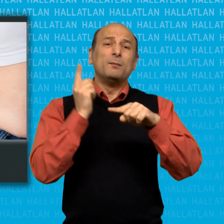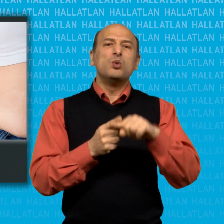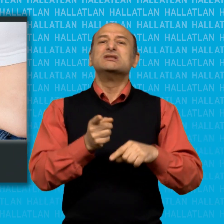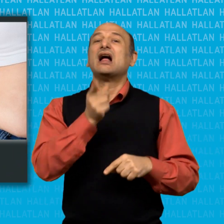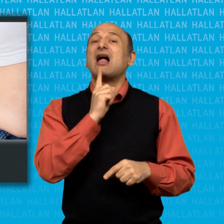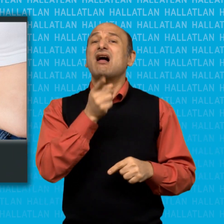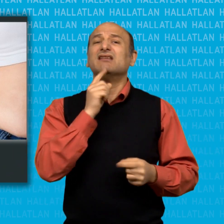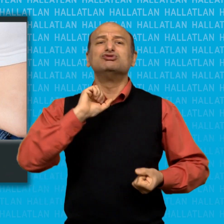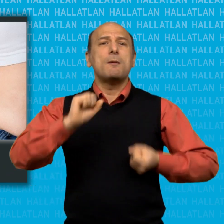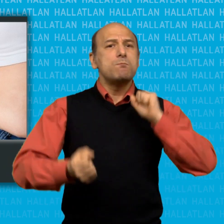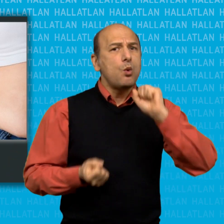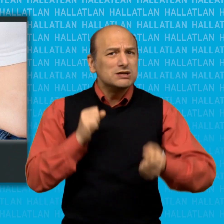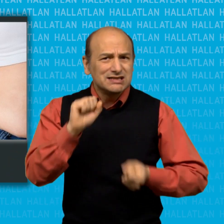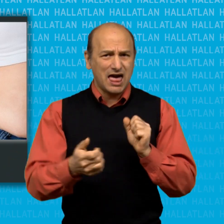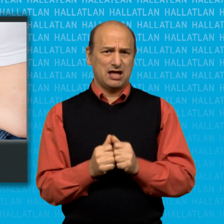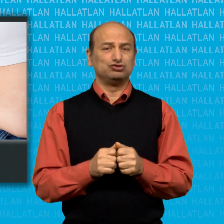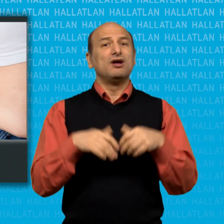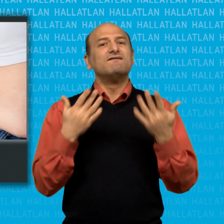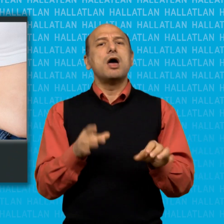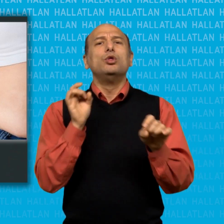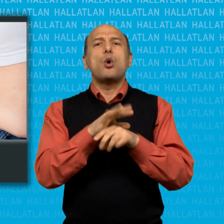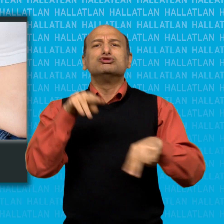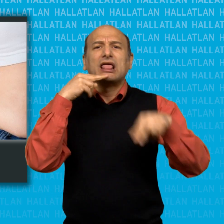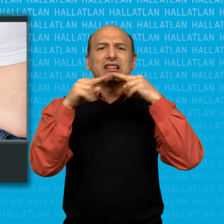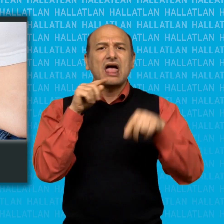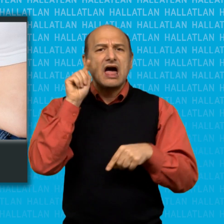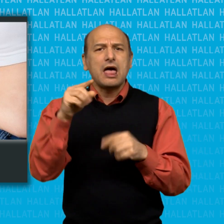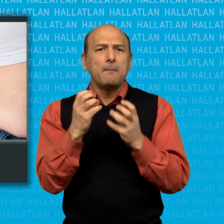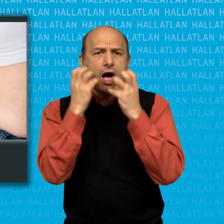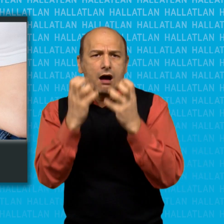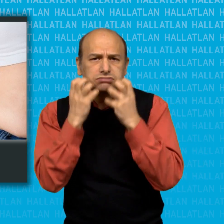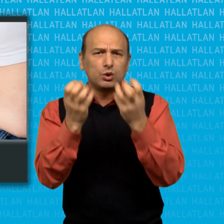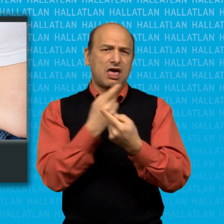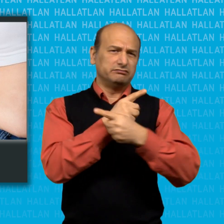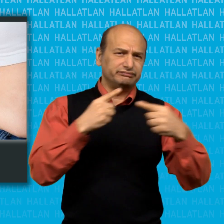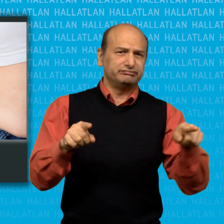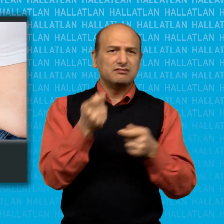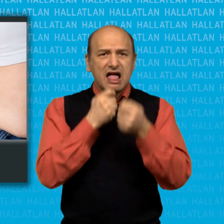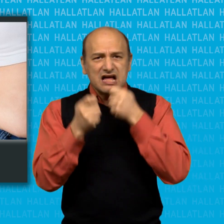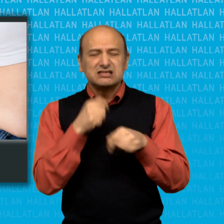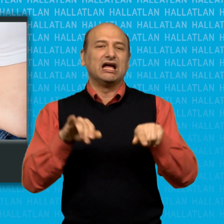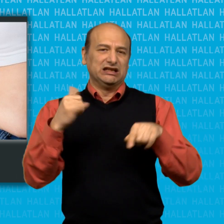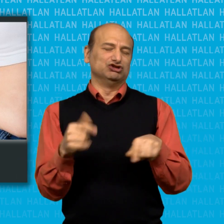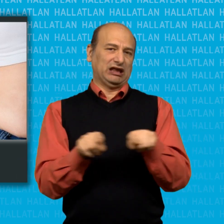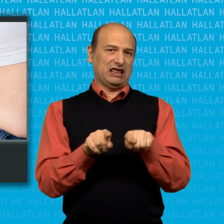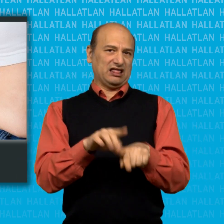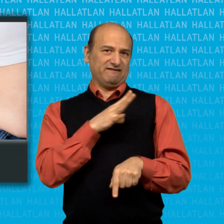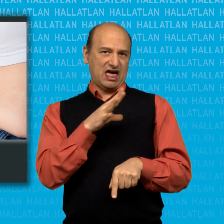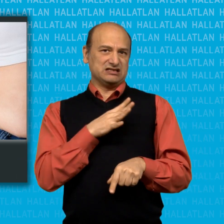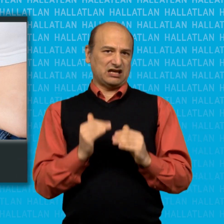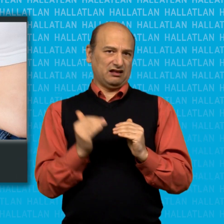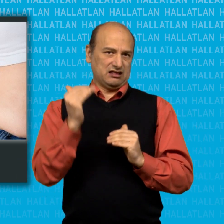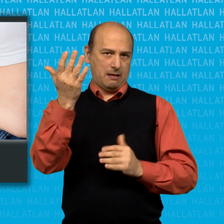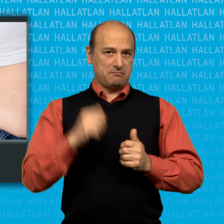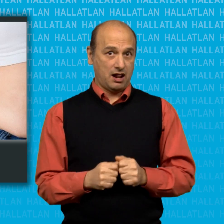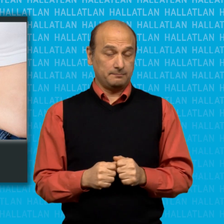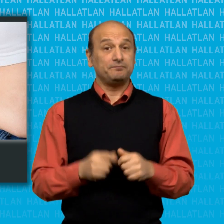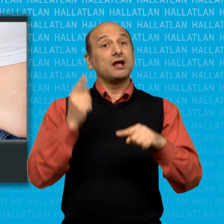Emellett a mozgásszegény életmód és gyorséttermi koszt is emeli a kockázatot.